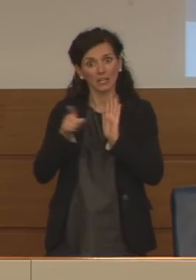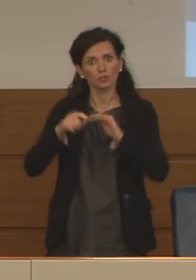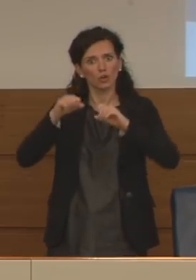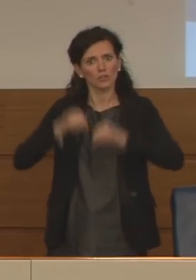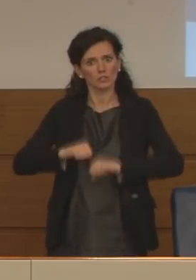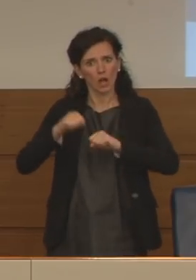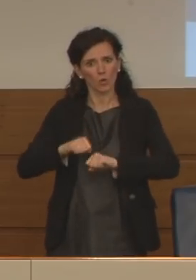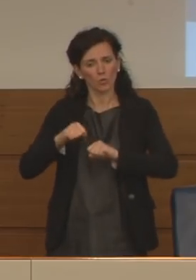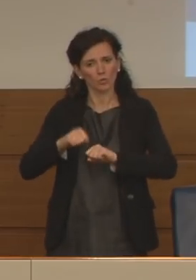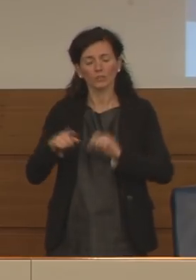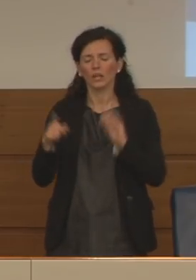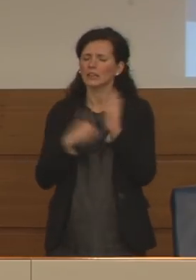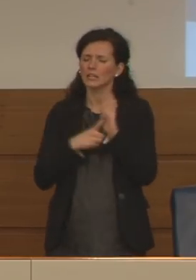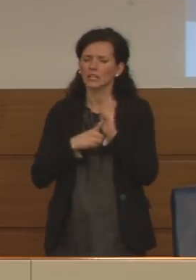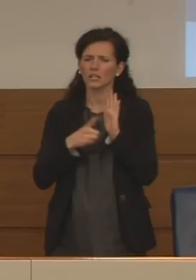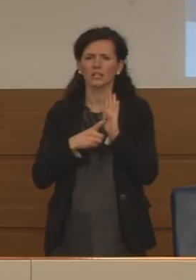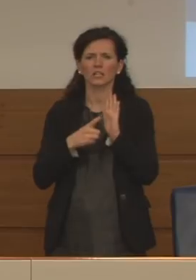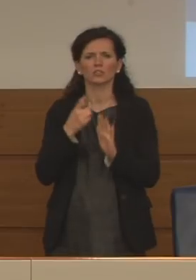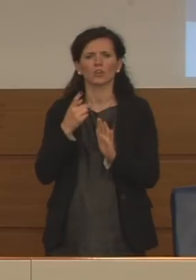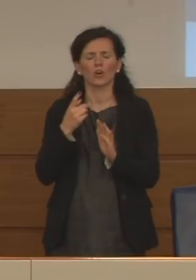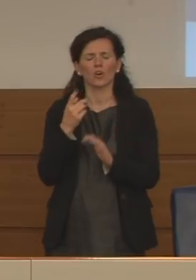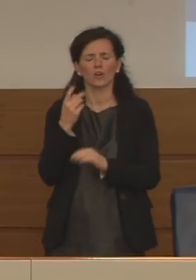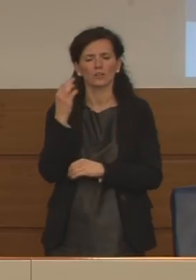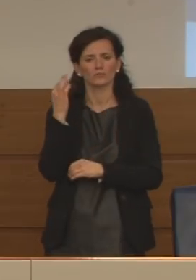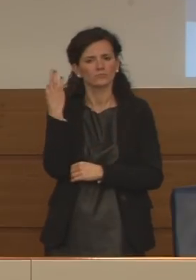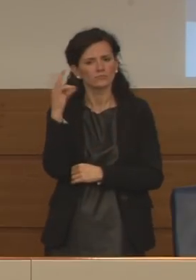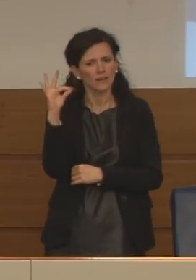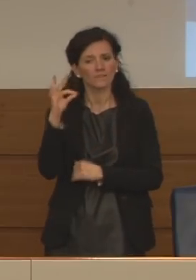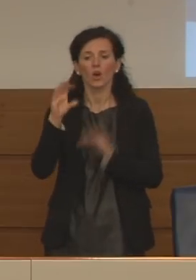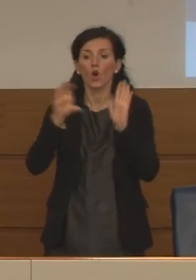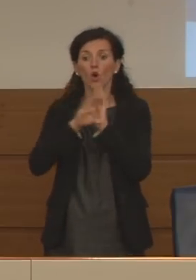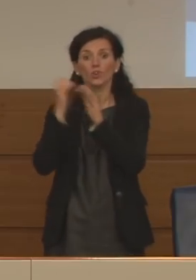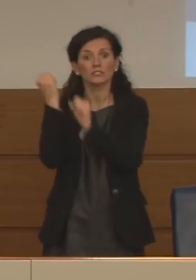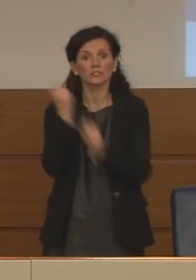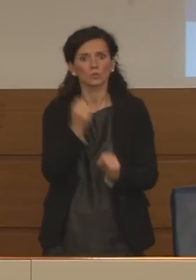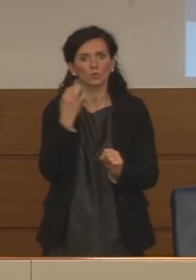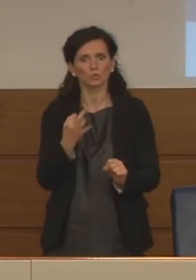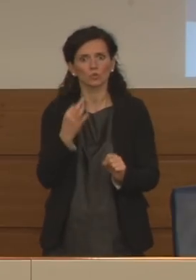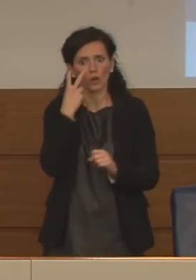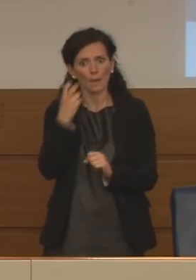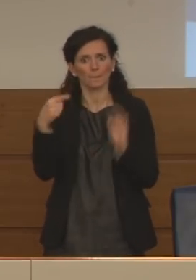straordinario costituzionale che abbiamo scolpito nella nostra carta,